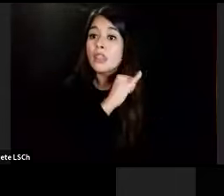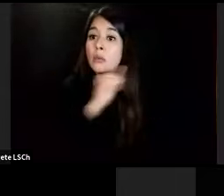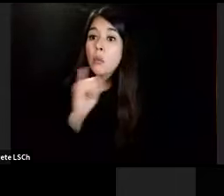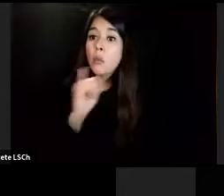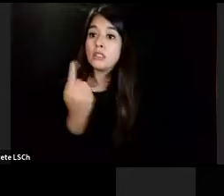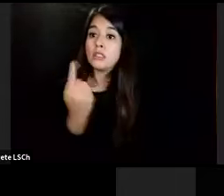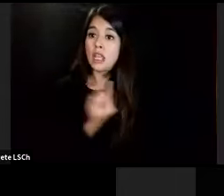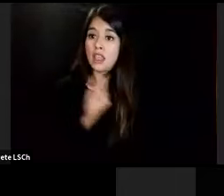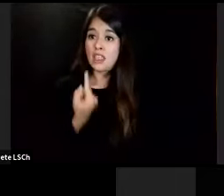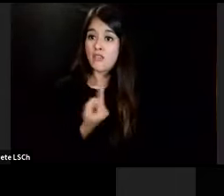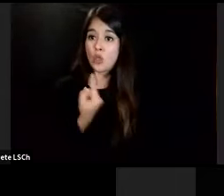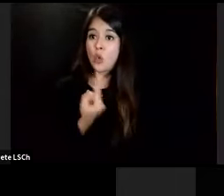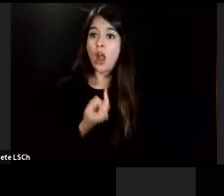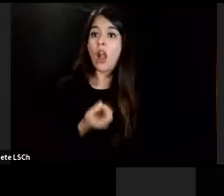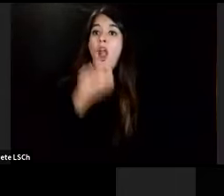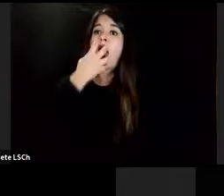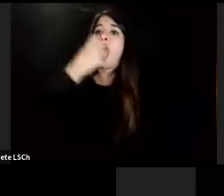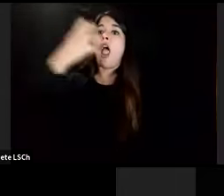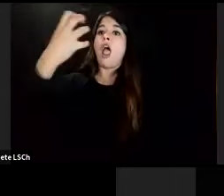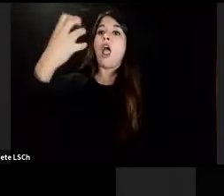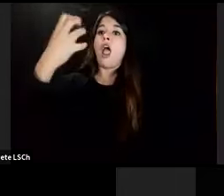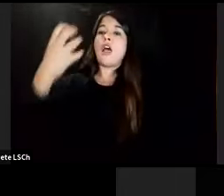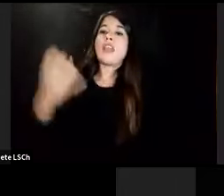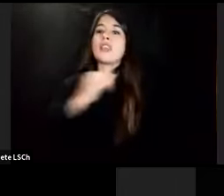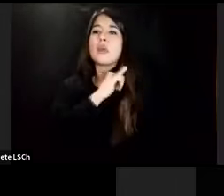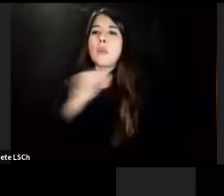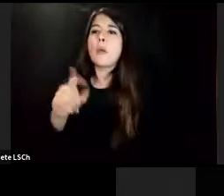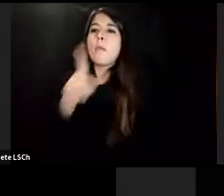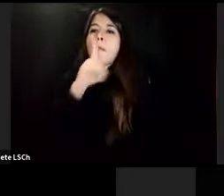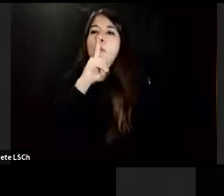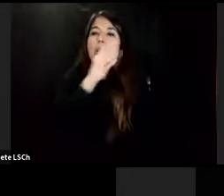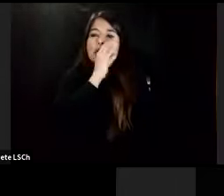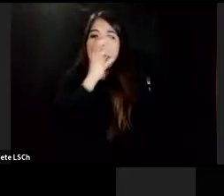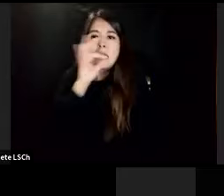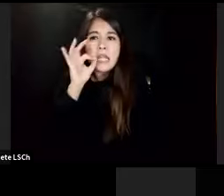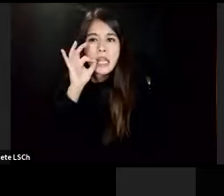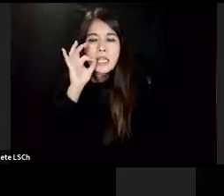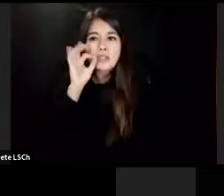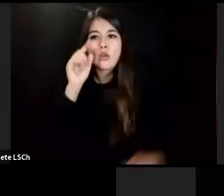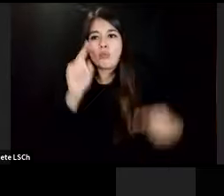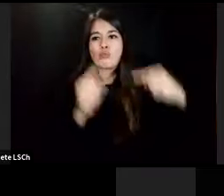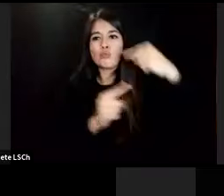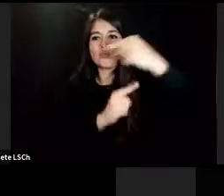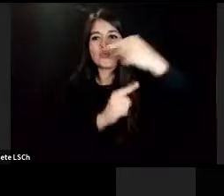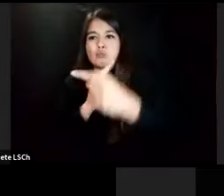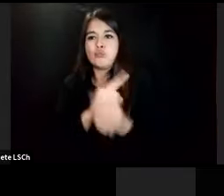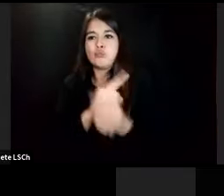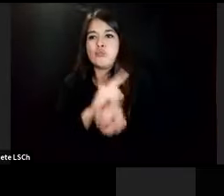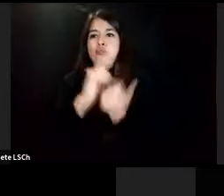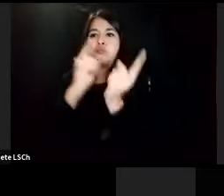luego se lee en silencio, luego los libros se vuelven más accesibles, entonces vamos cambiando y